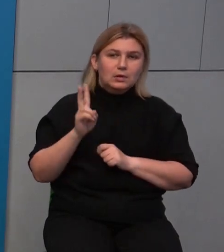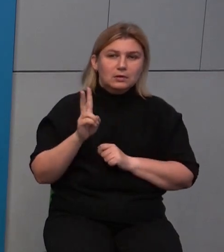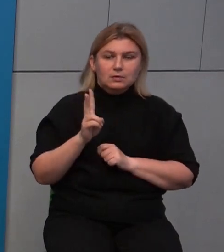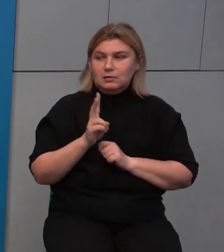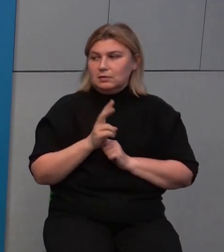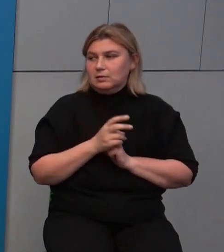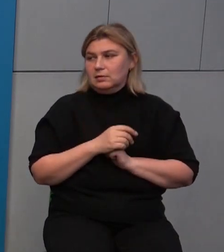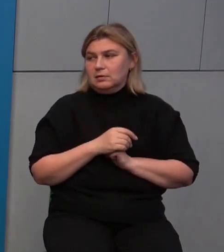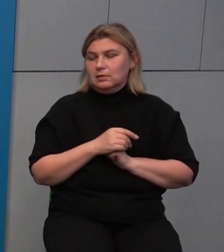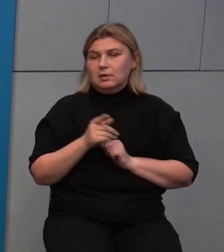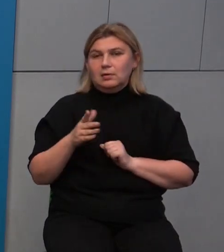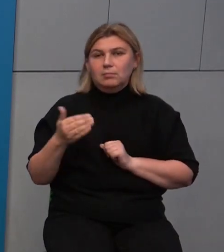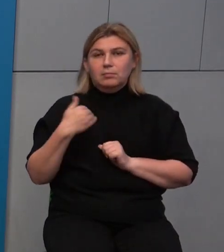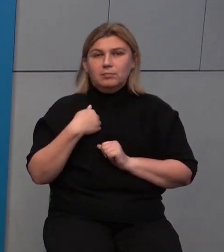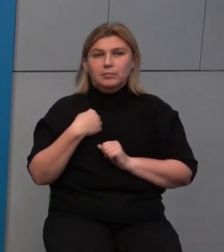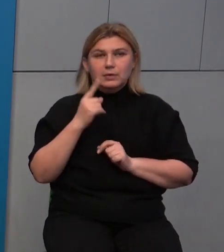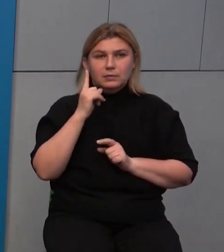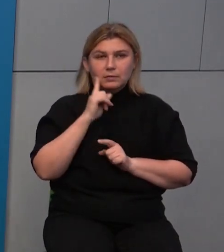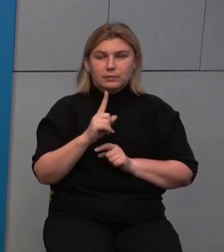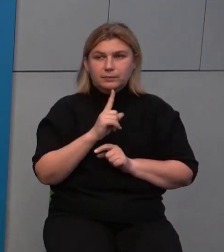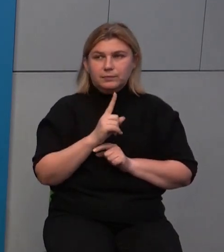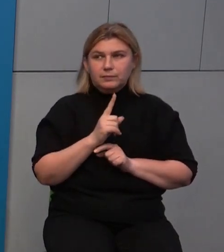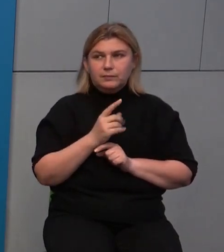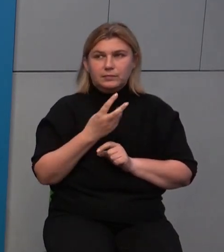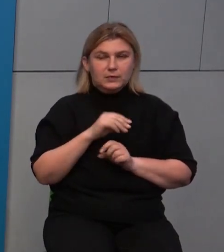I to było rzeczywiście takie nieoczywiste.